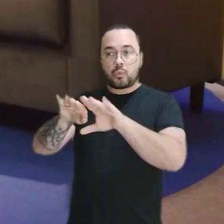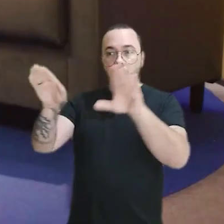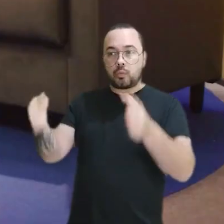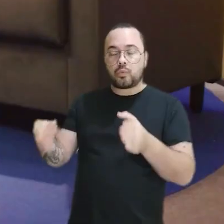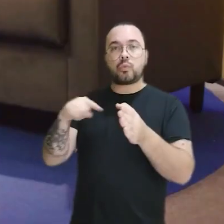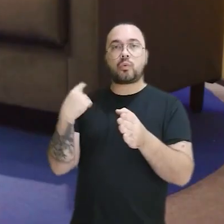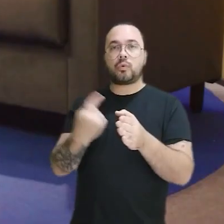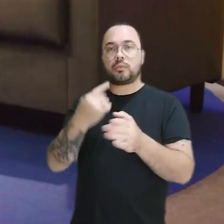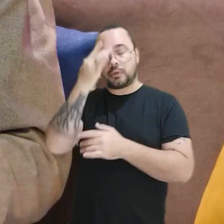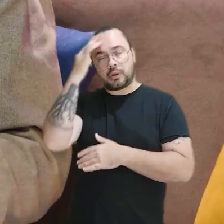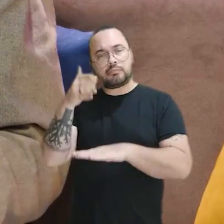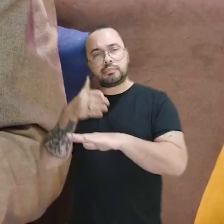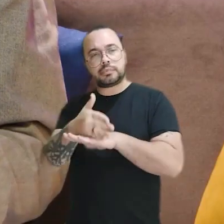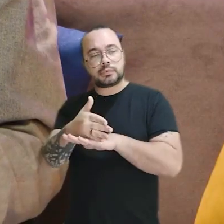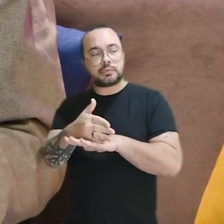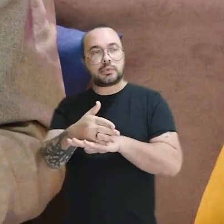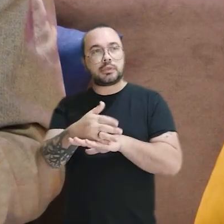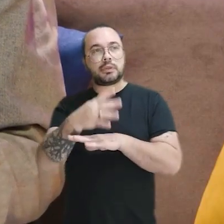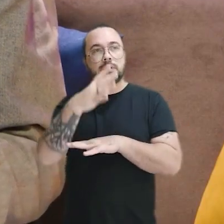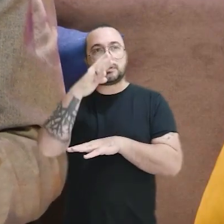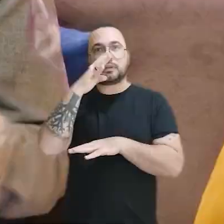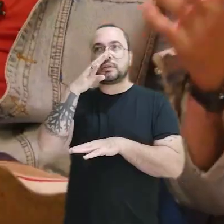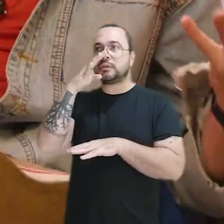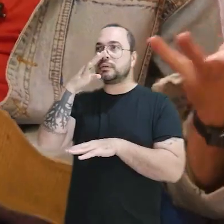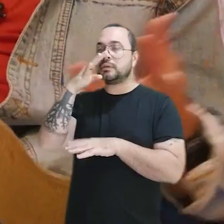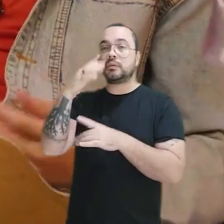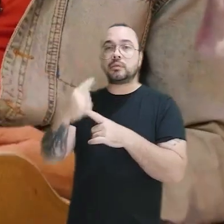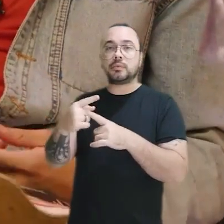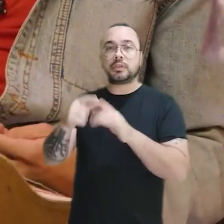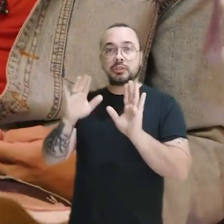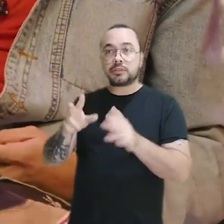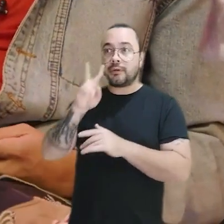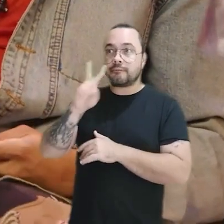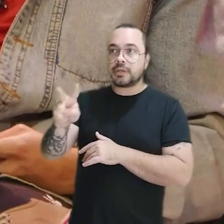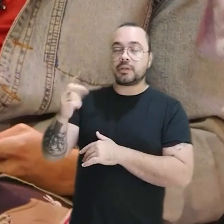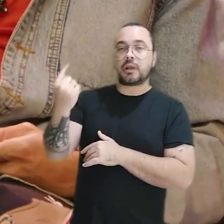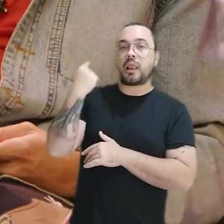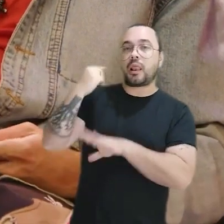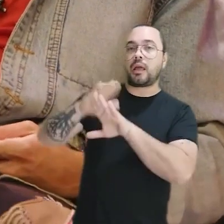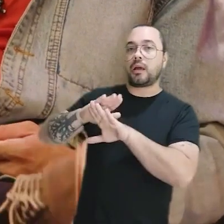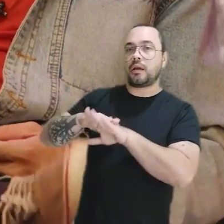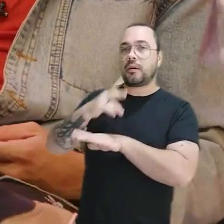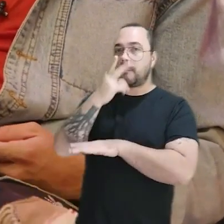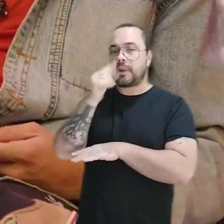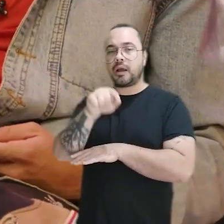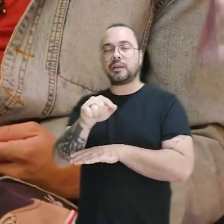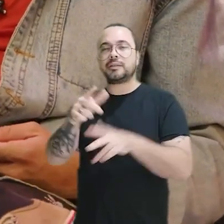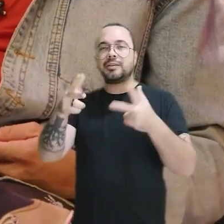As pessoas entram lá e falam: "Ah!", porque já viu muito... Já viu, já. E aí, olha e parece que tá na vila do Chaves, que é um bagulho